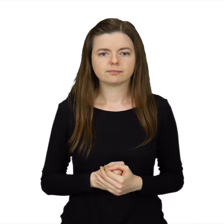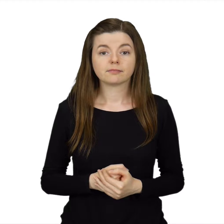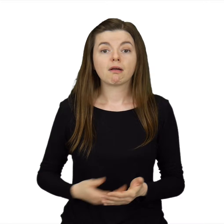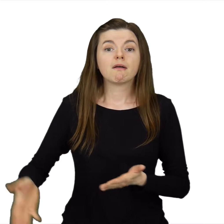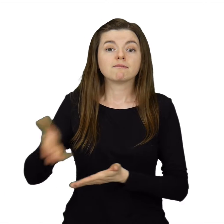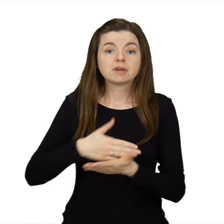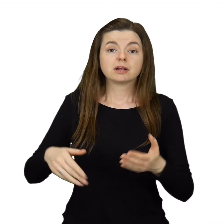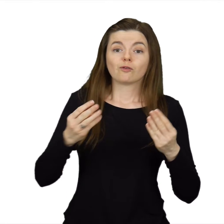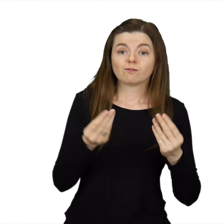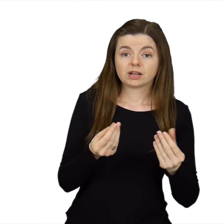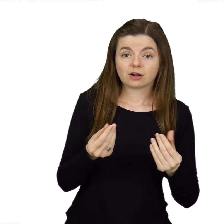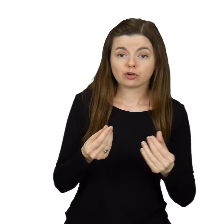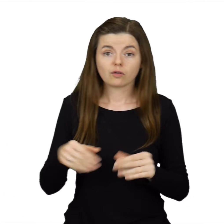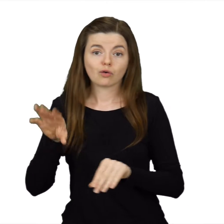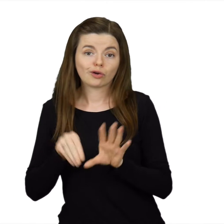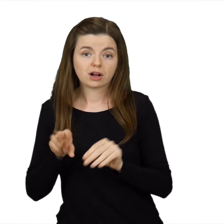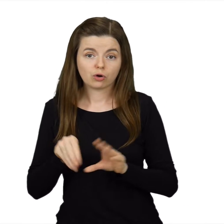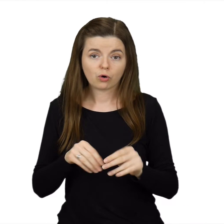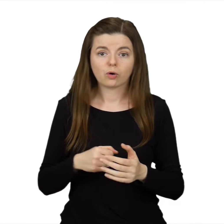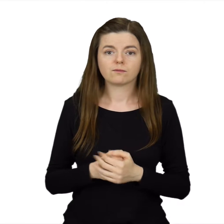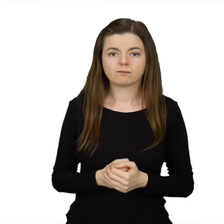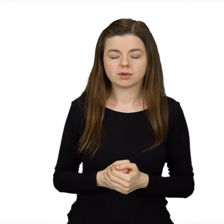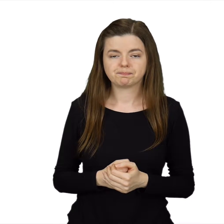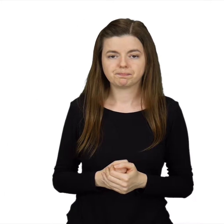WYDZIAŁ FINANSOWO-KSIĘGOWY